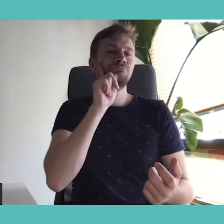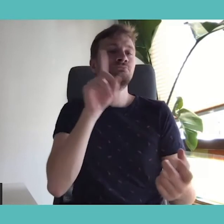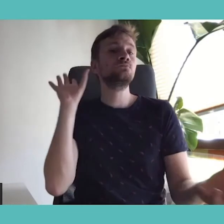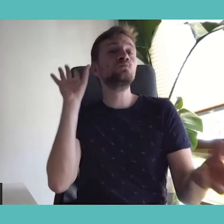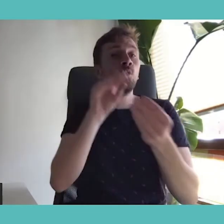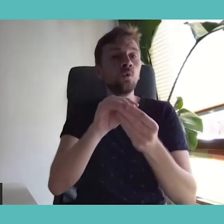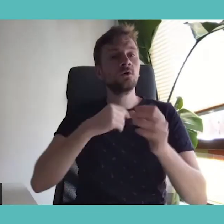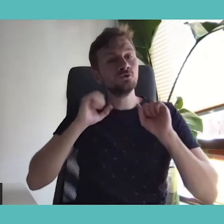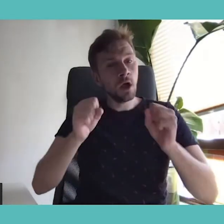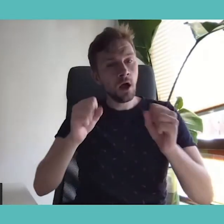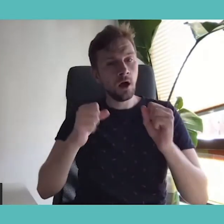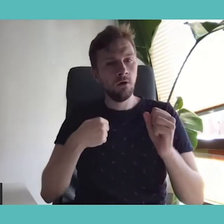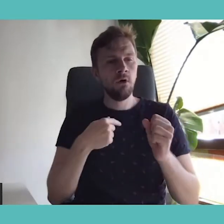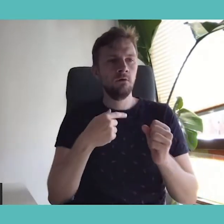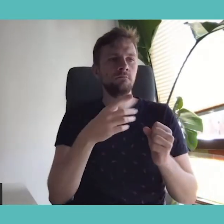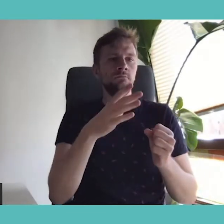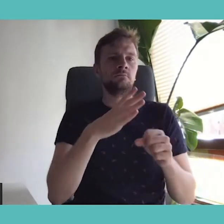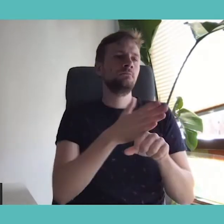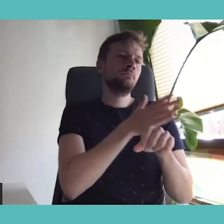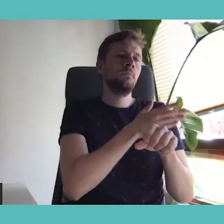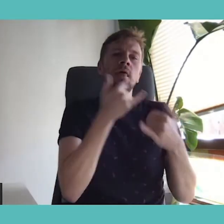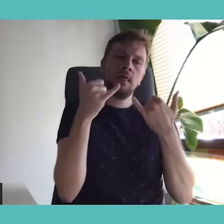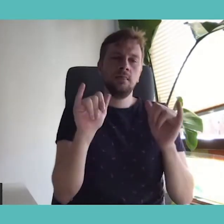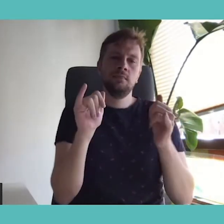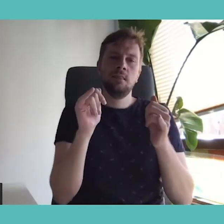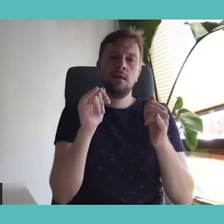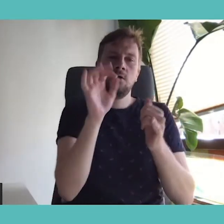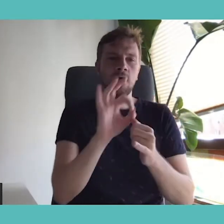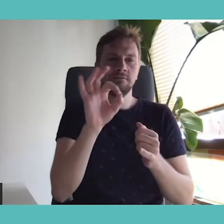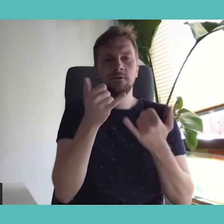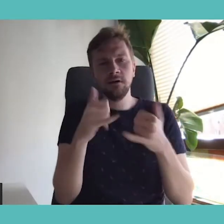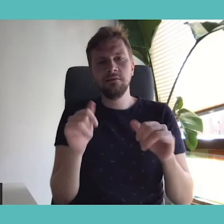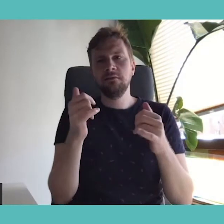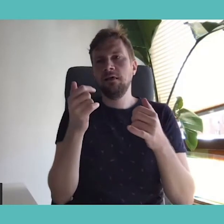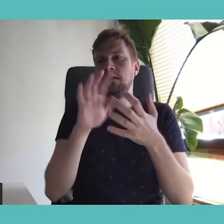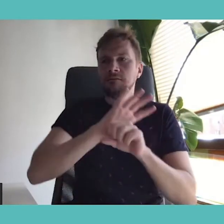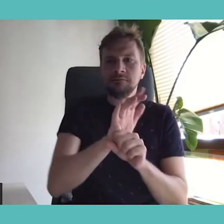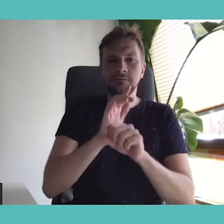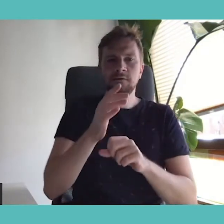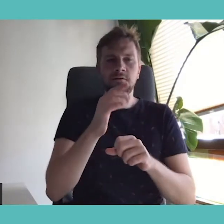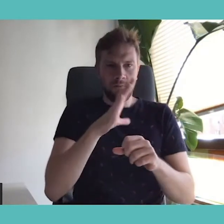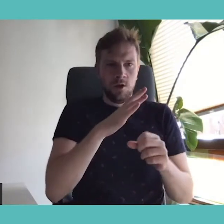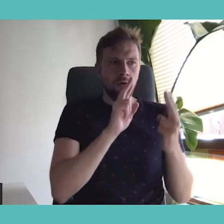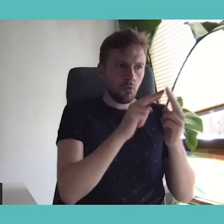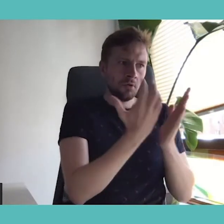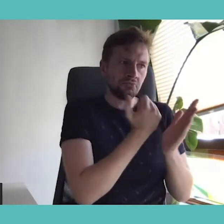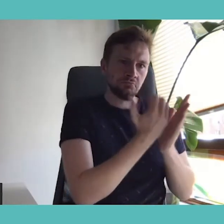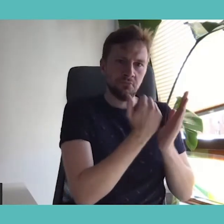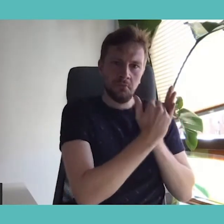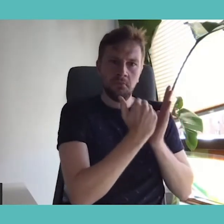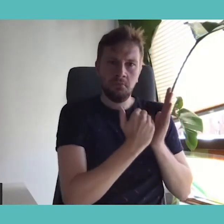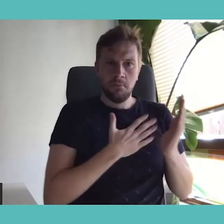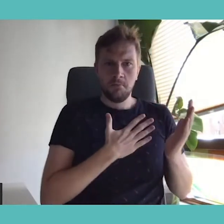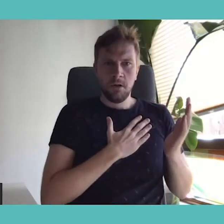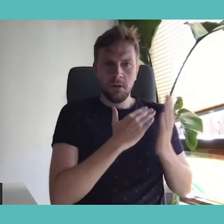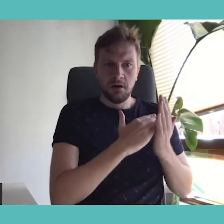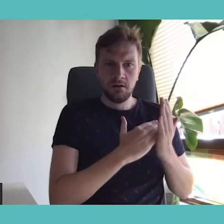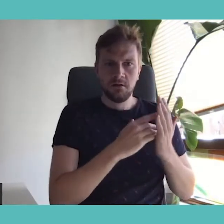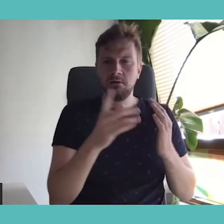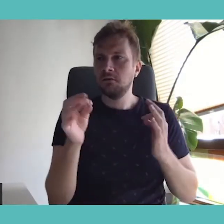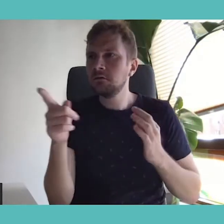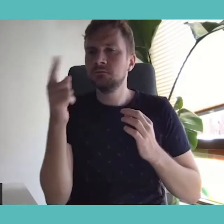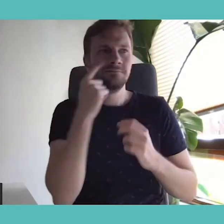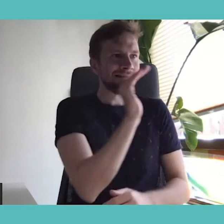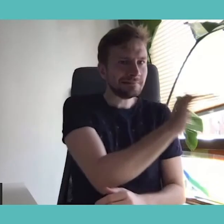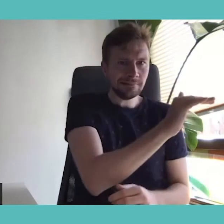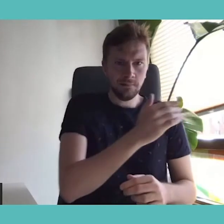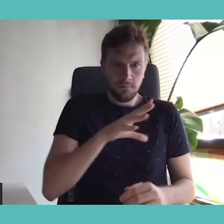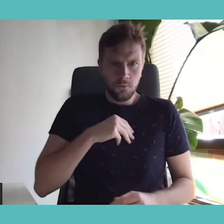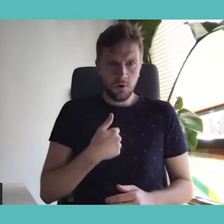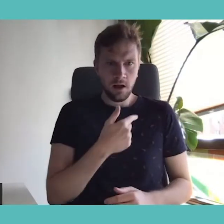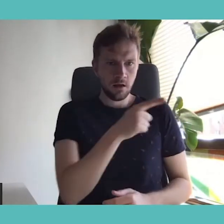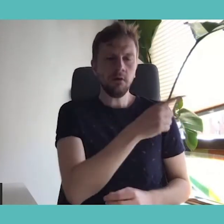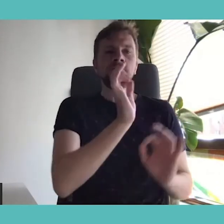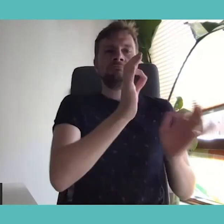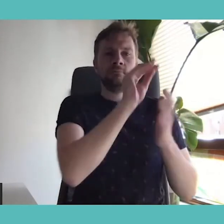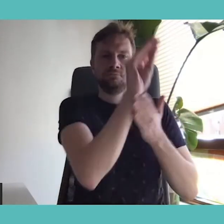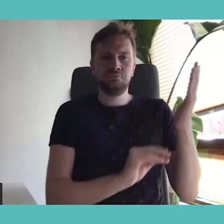Z moich poprzednich działań w innych sprawach mam uzbierane kontakty, z których skorzystałem w tej kampanii.